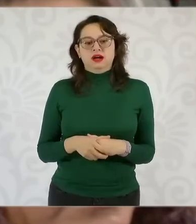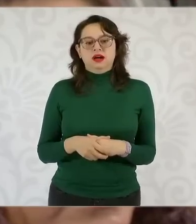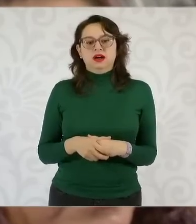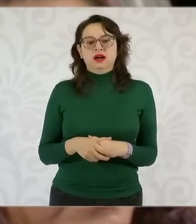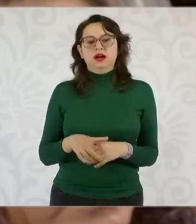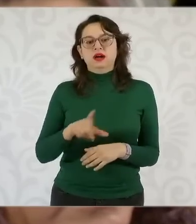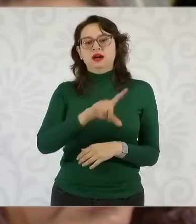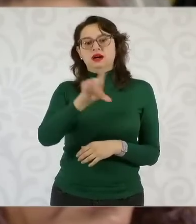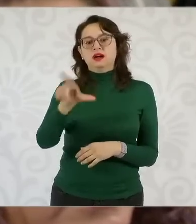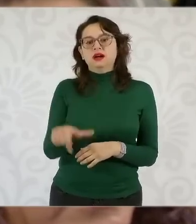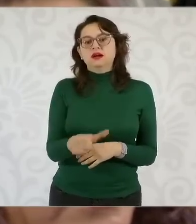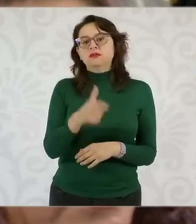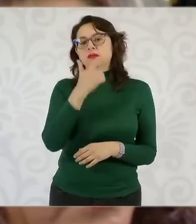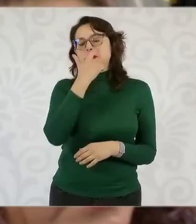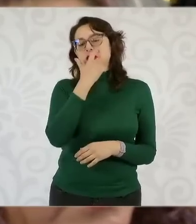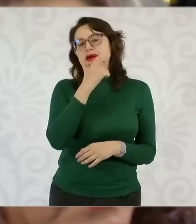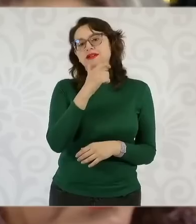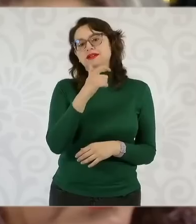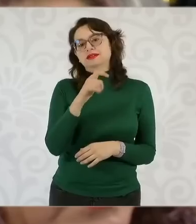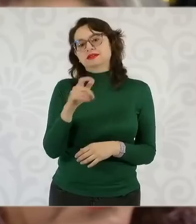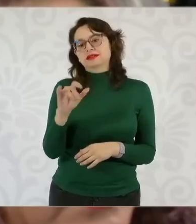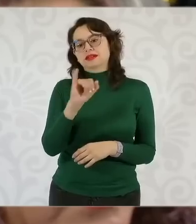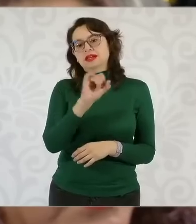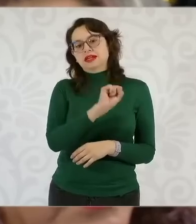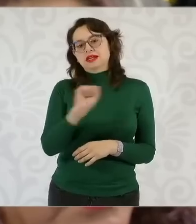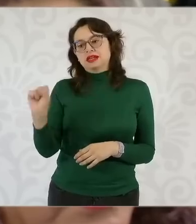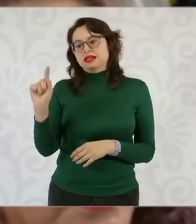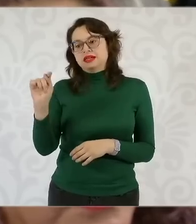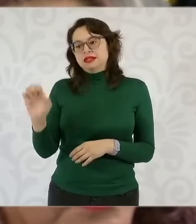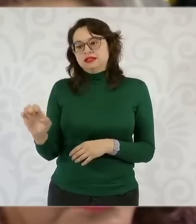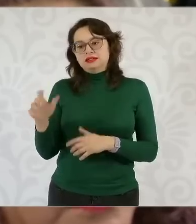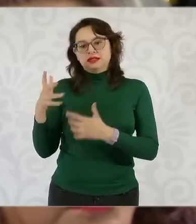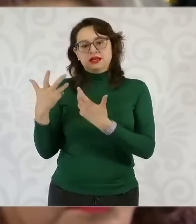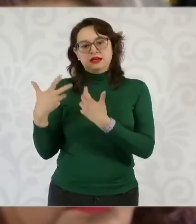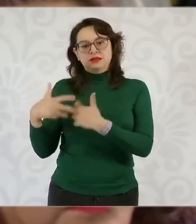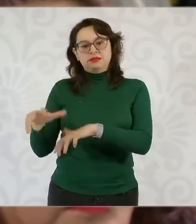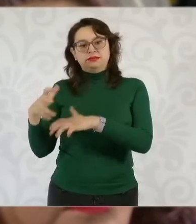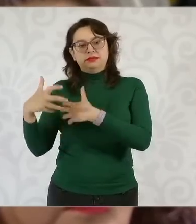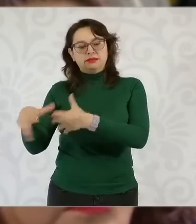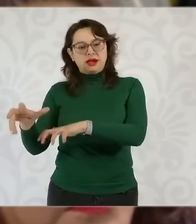terminar el segmento sobre lo del is las marchas que están ocurriendo aquí este pues aquí en el